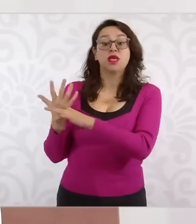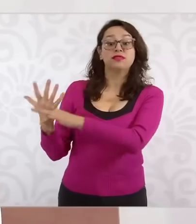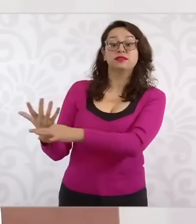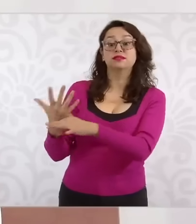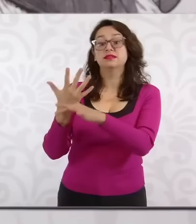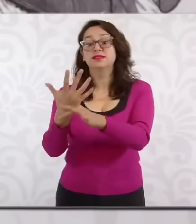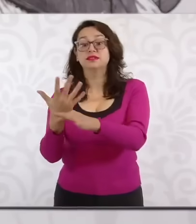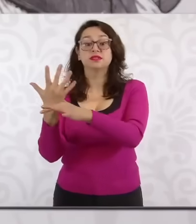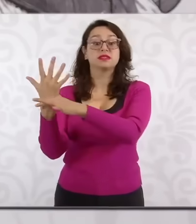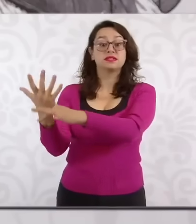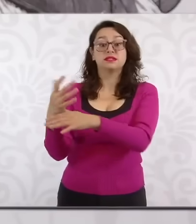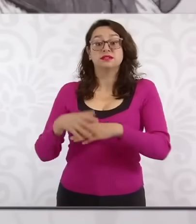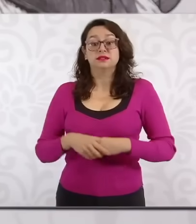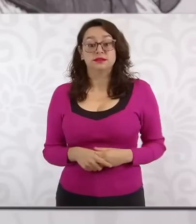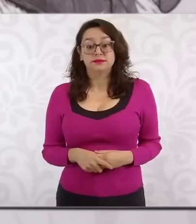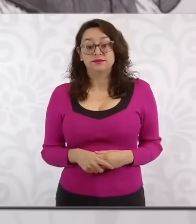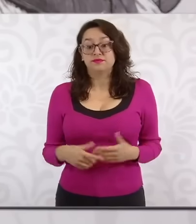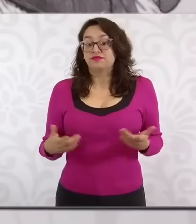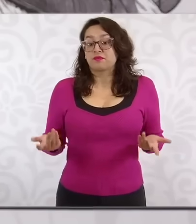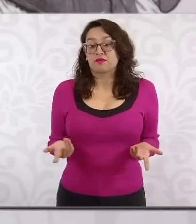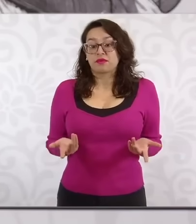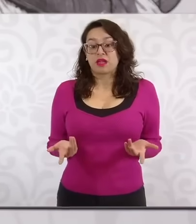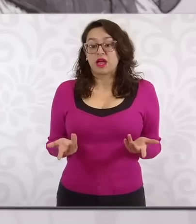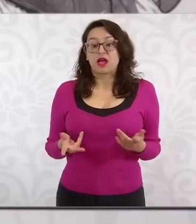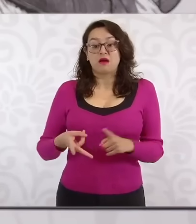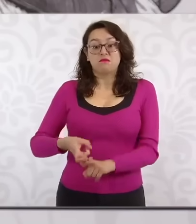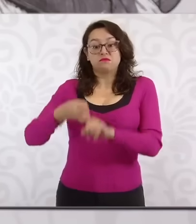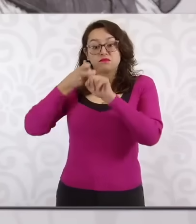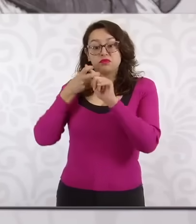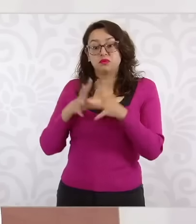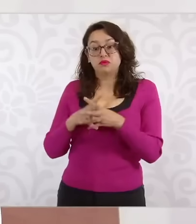de que en realidad ya no hay de que en realidad ha aumentado el número de desaparecidos. Vamos